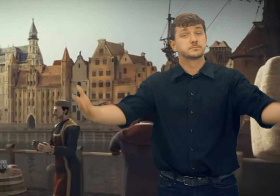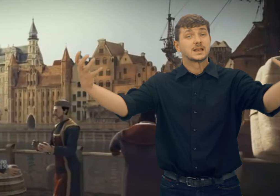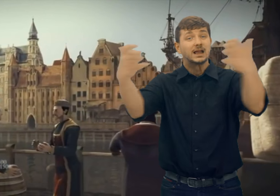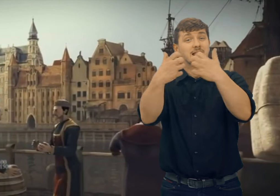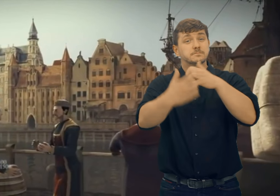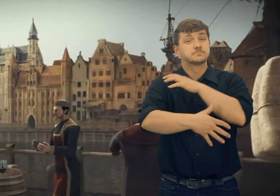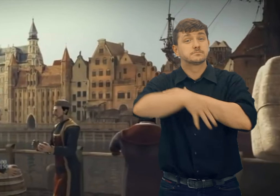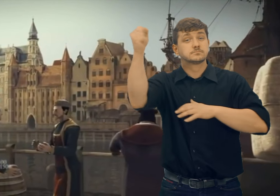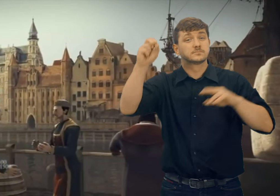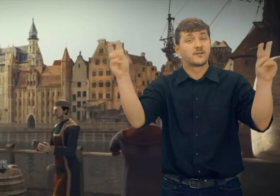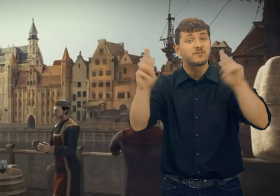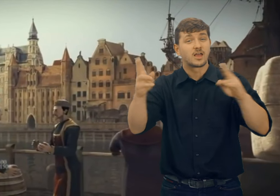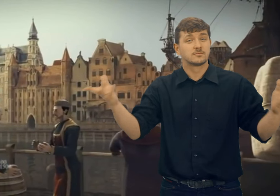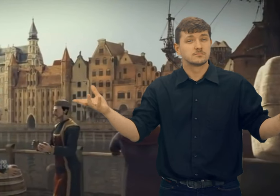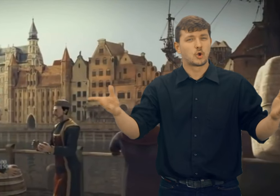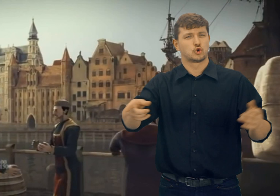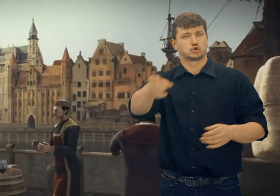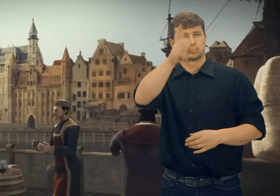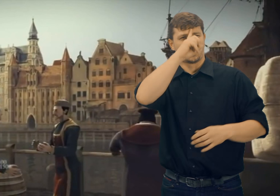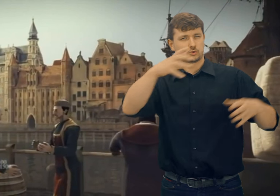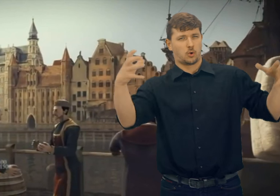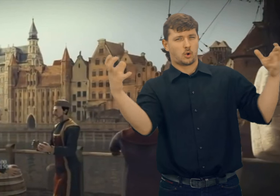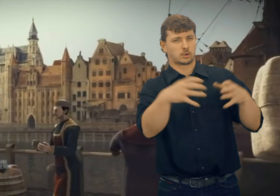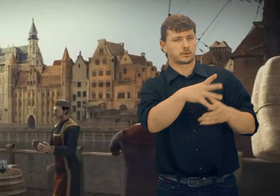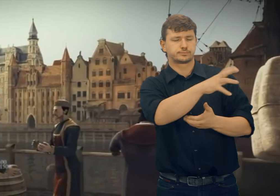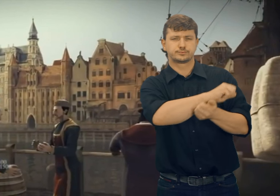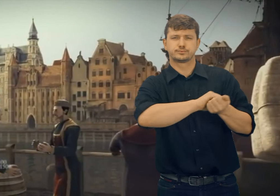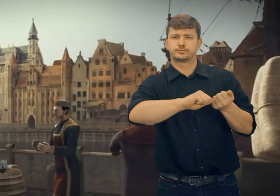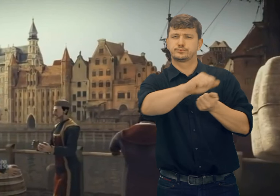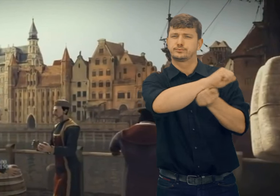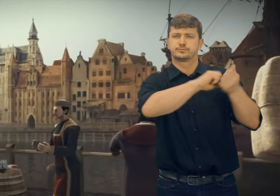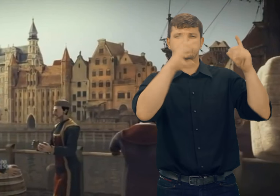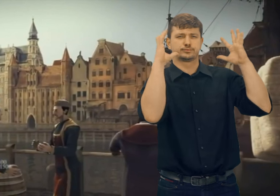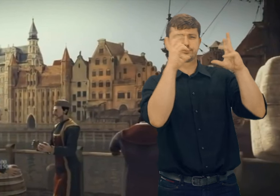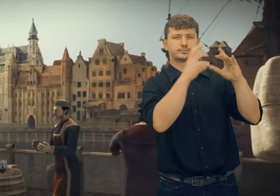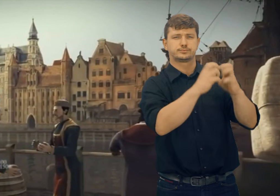Wer gewann den Krieg? Der deutsche Orden wurde zerschlagen.